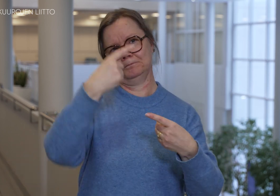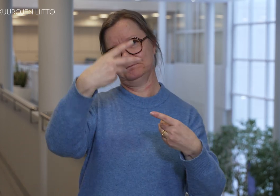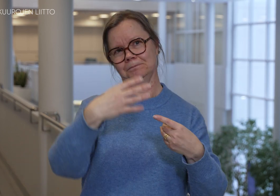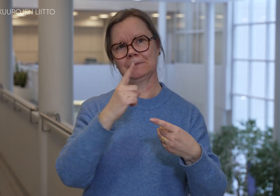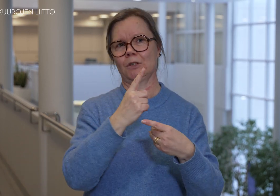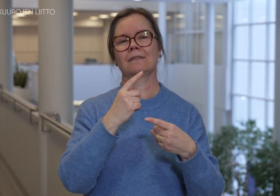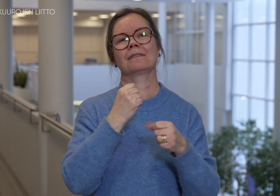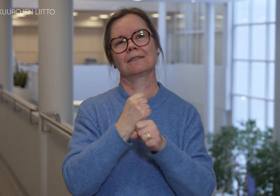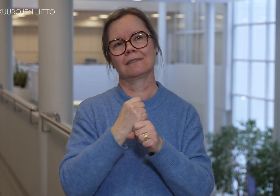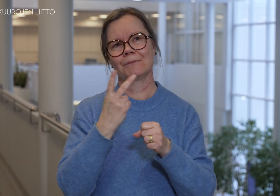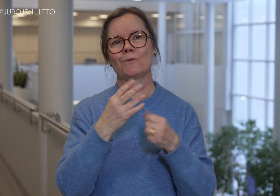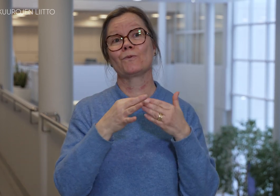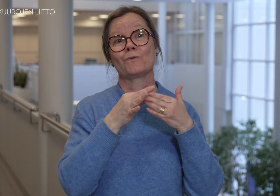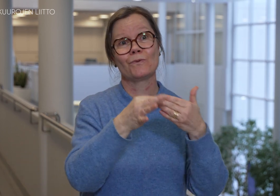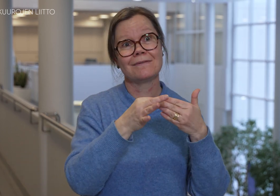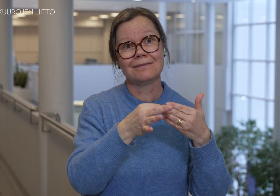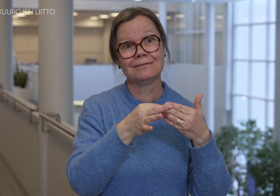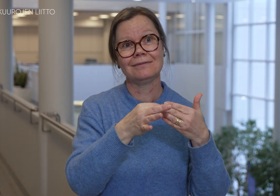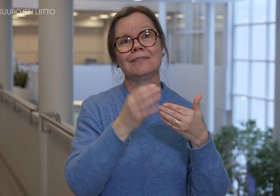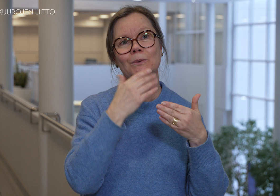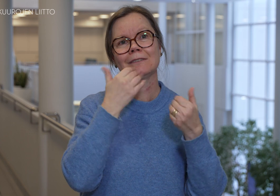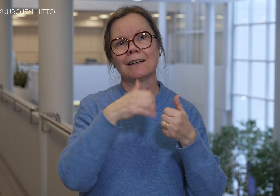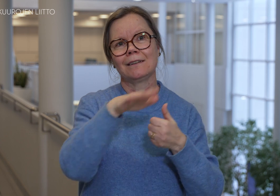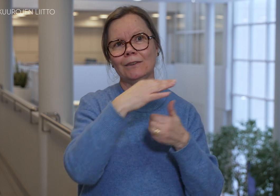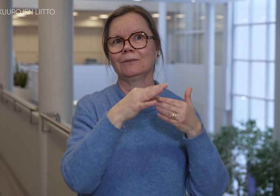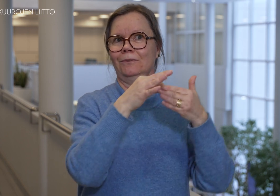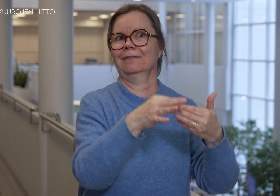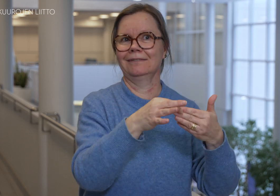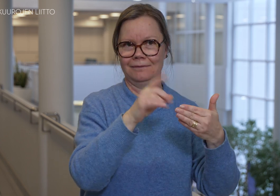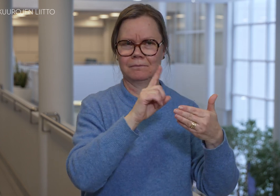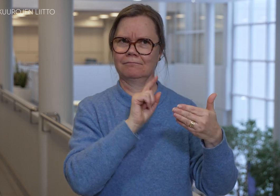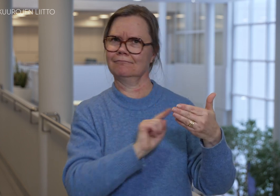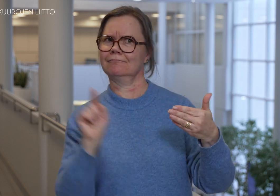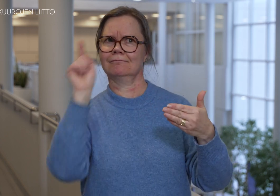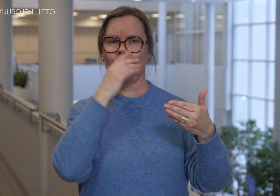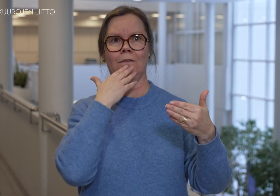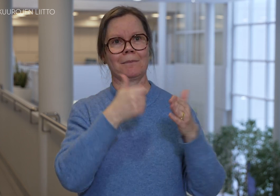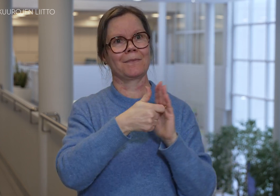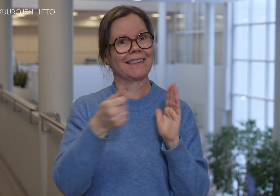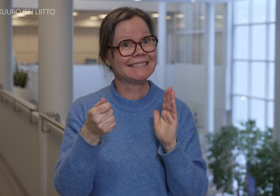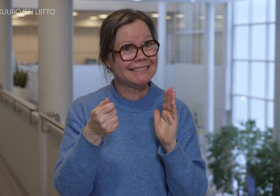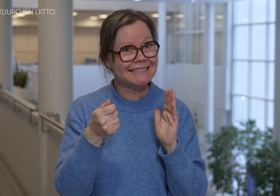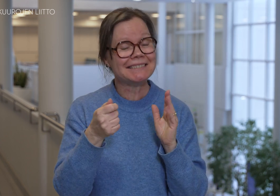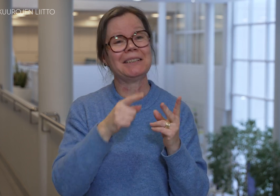Teemme näiden perusteella ohjeistuksen hyvinvointialueille. Nostamme esille hyviä esimerkkejä.